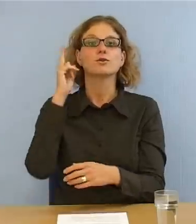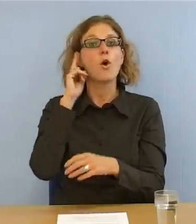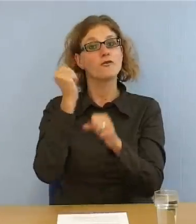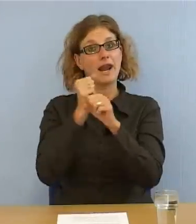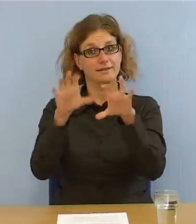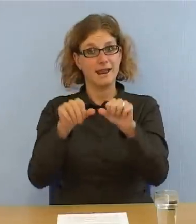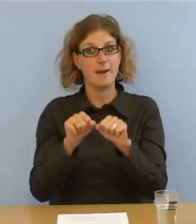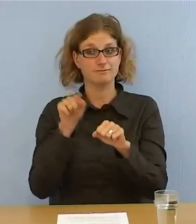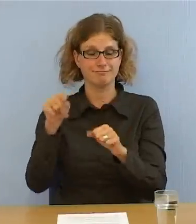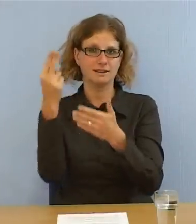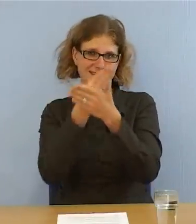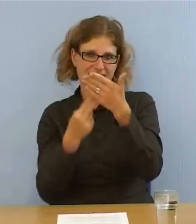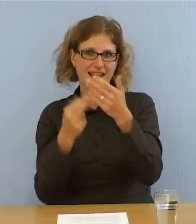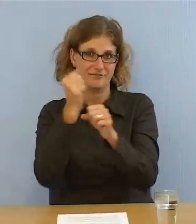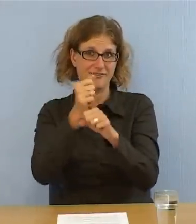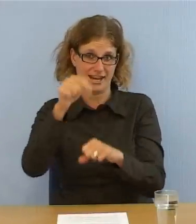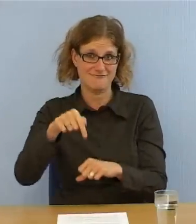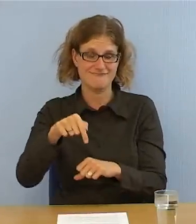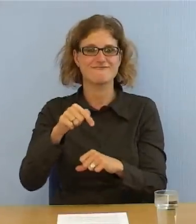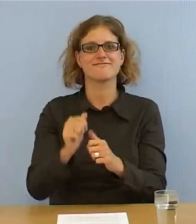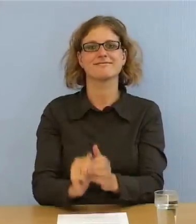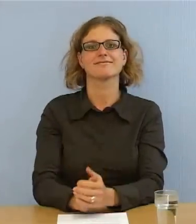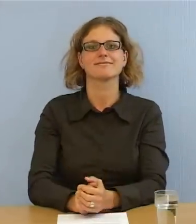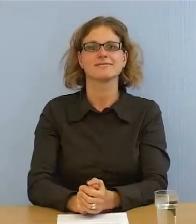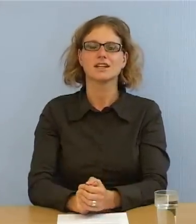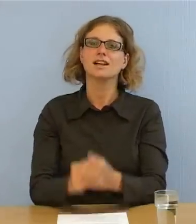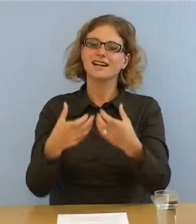Dove werknemer als tekenaar aan het werk